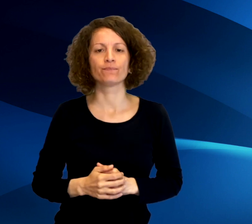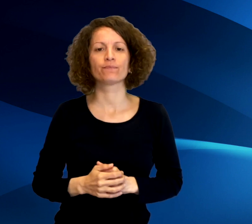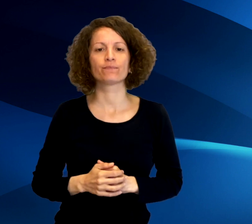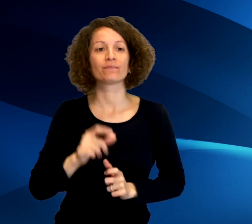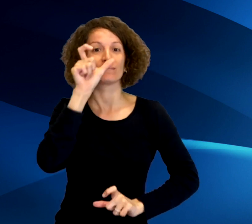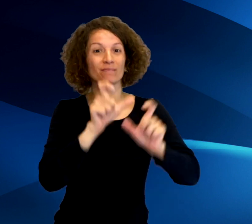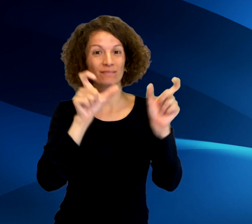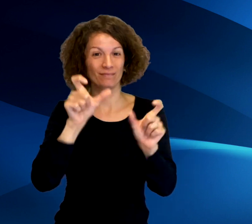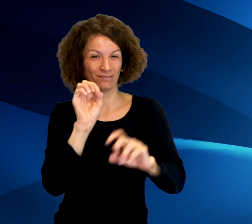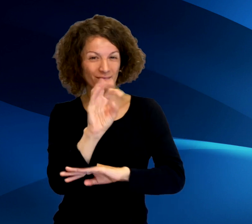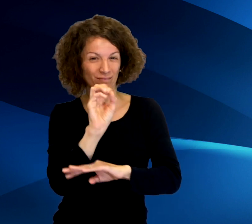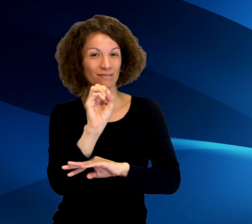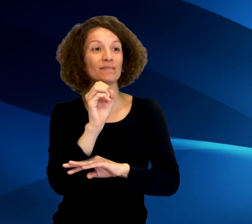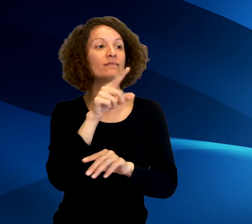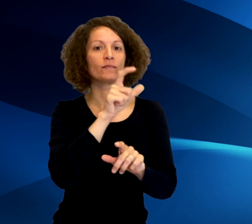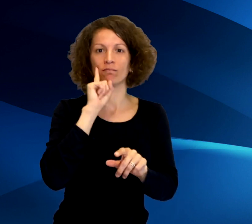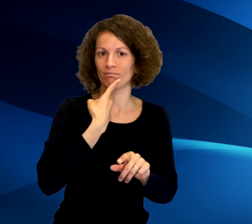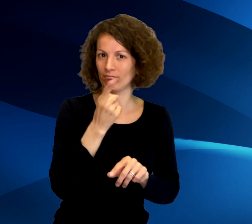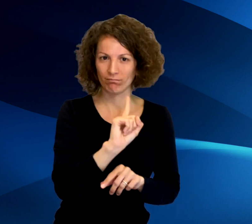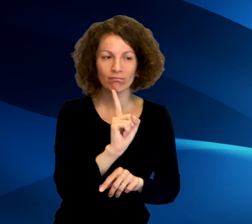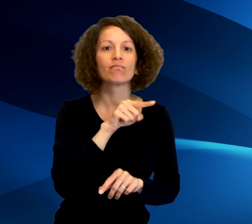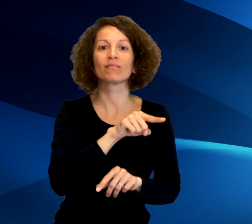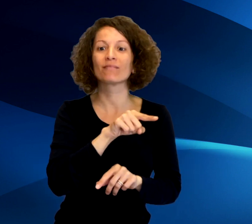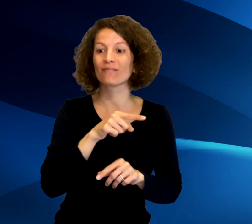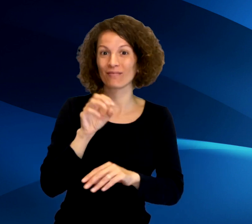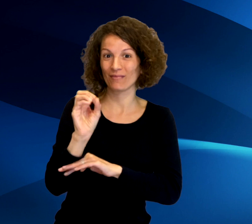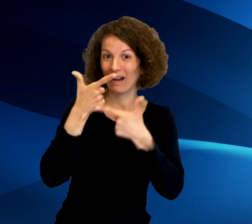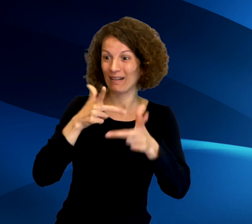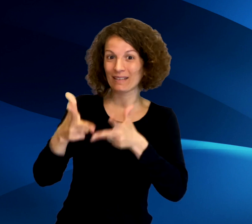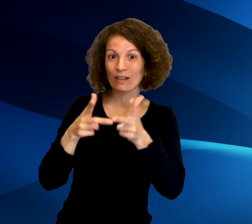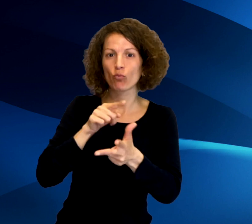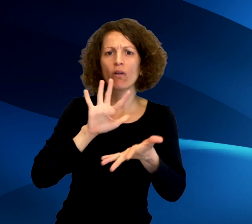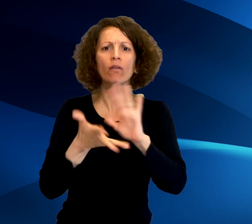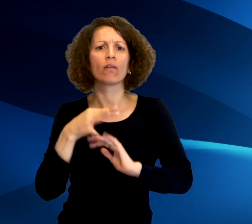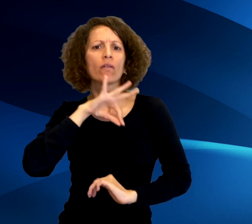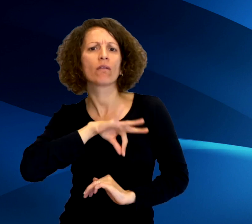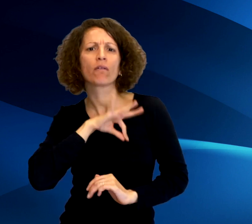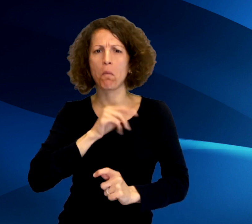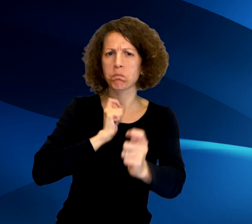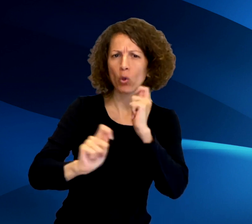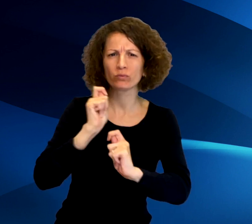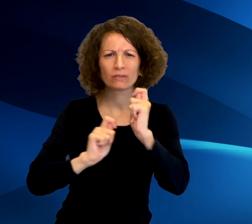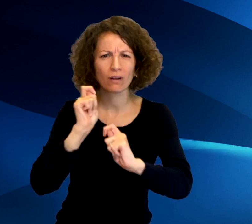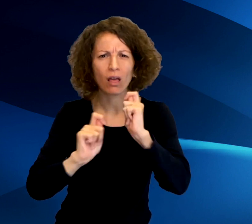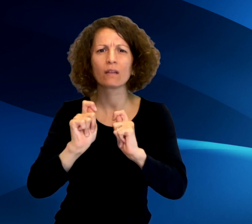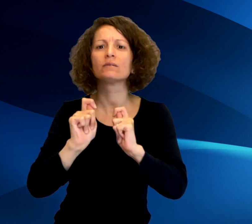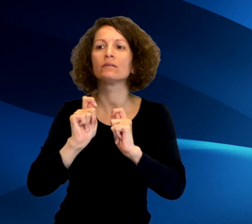Insegnanti non sordi stanno creando business che includono l’insegnamento della lingua dei segni,